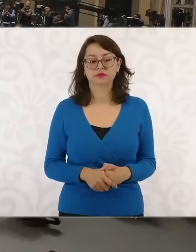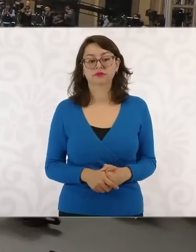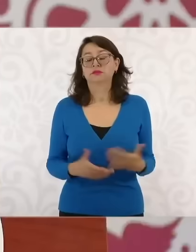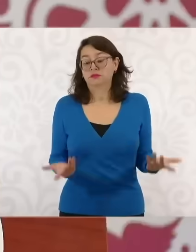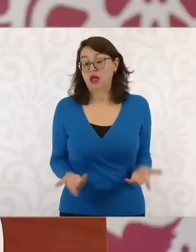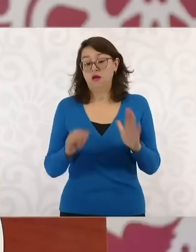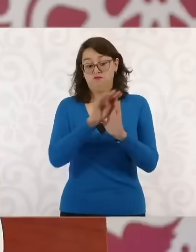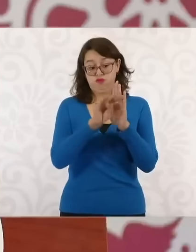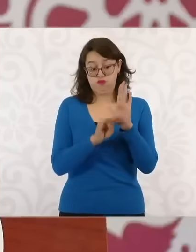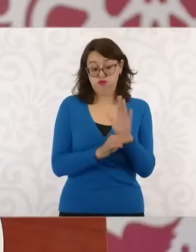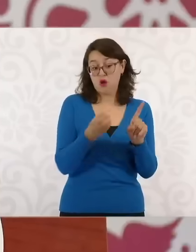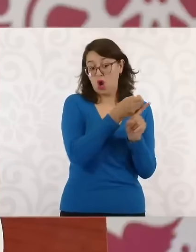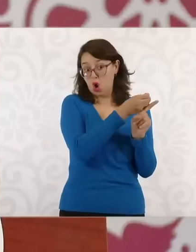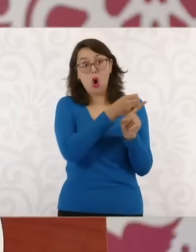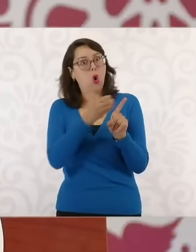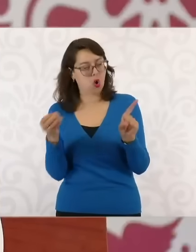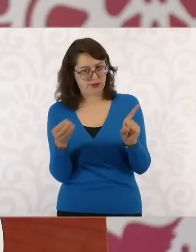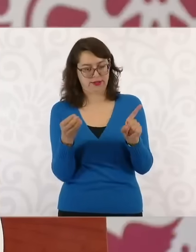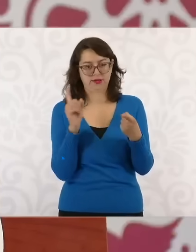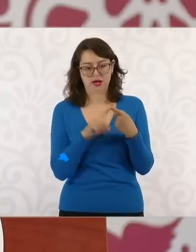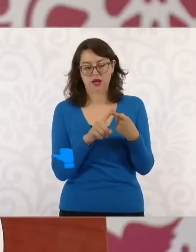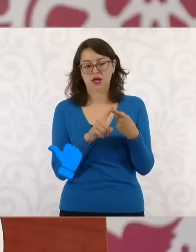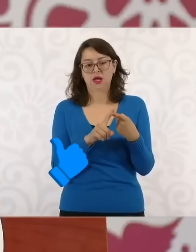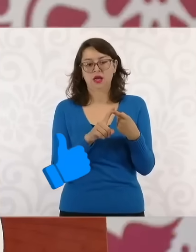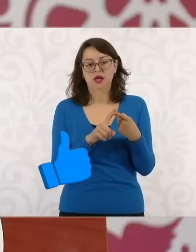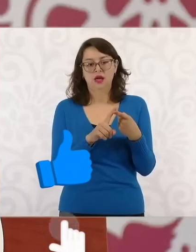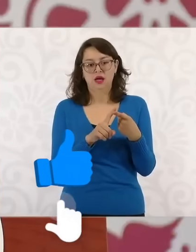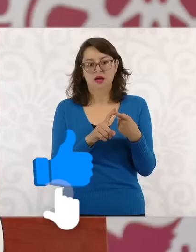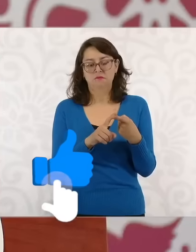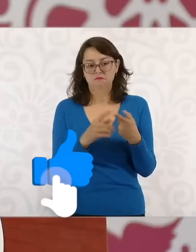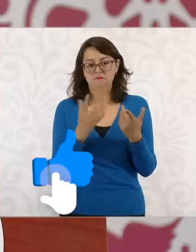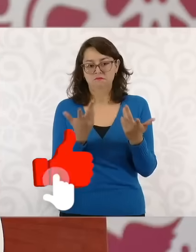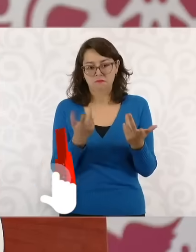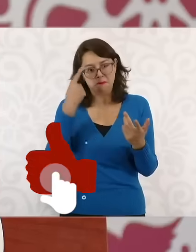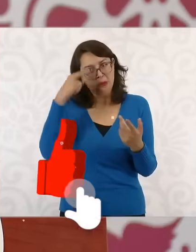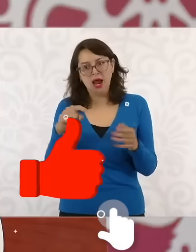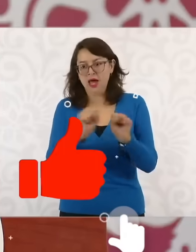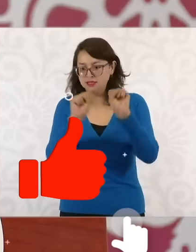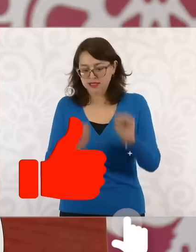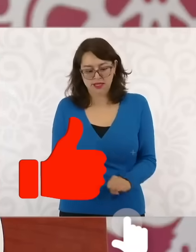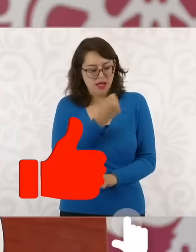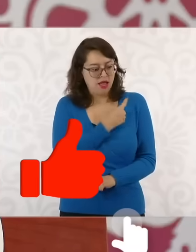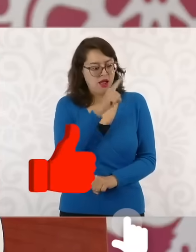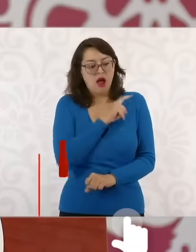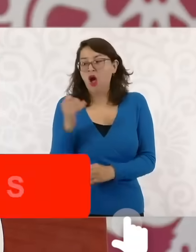como los protocolos de todo el sector que nos llevan a tener un catálogo de los medicamentos